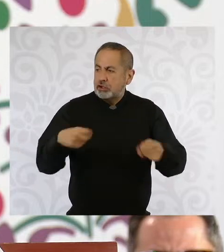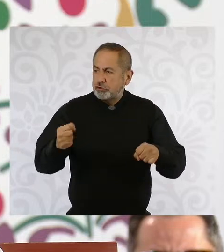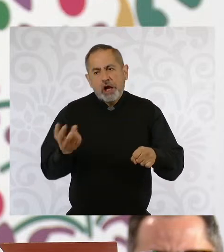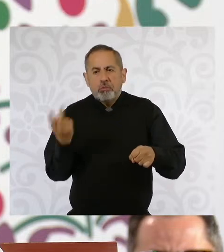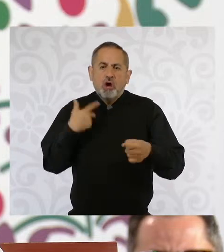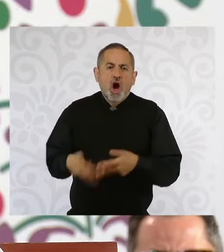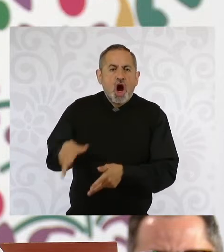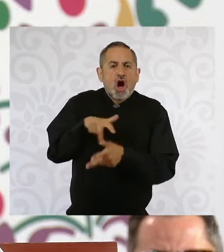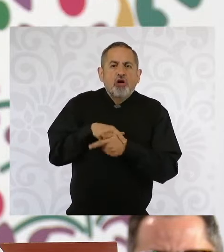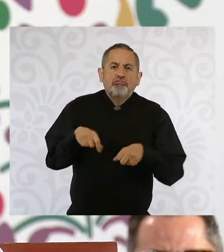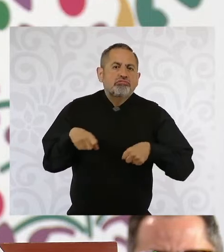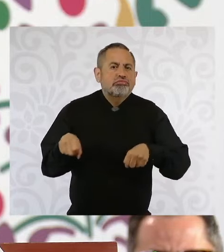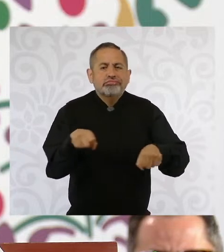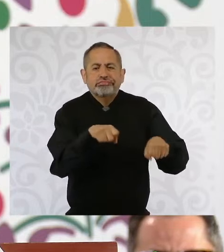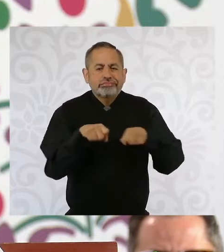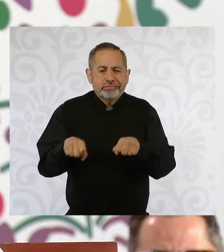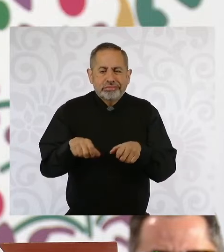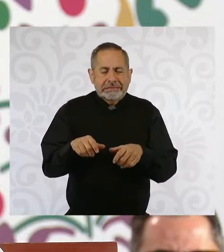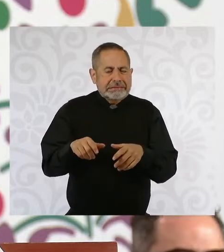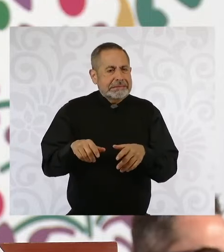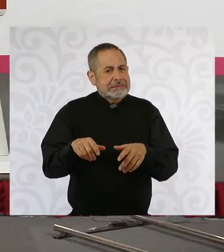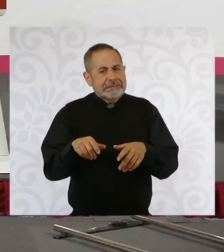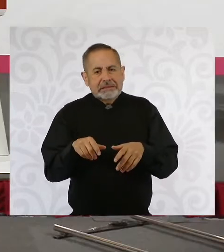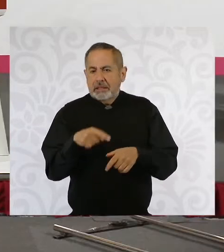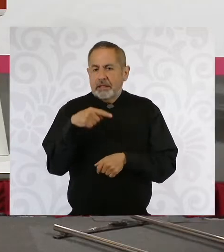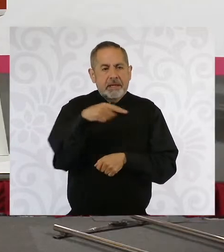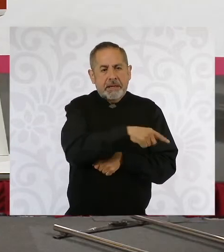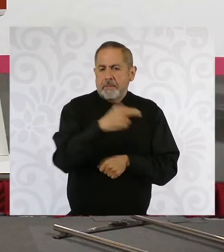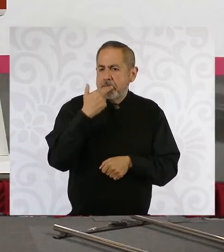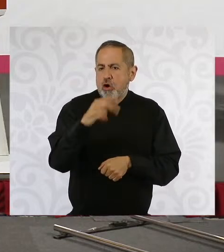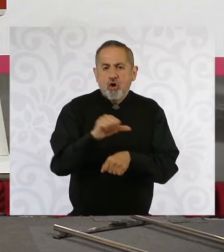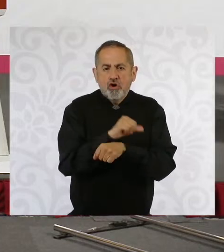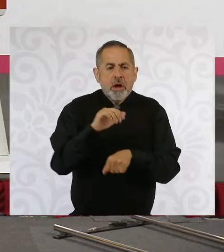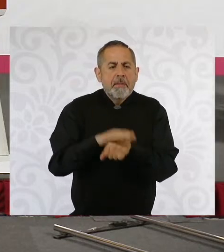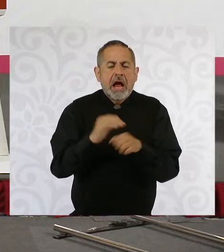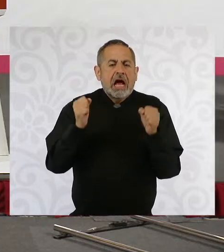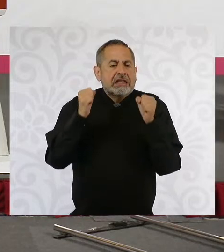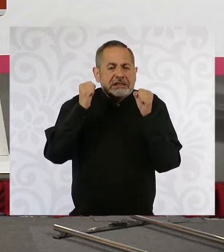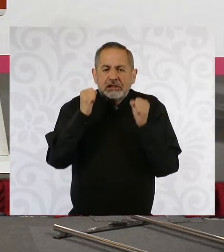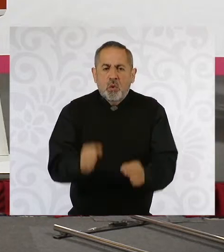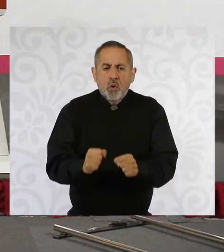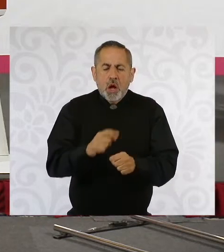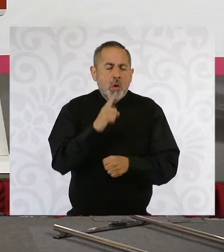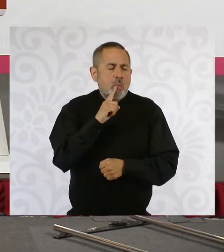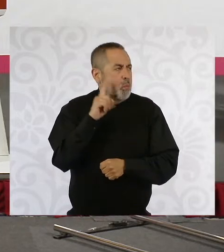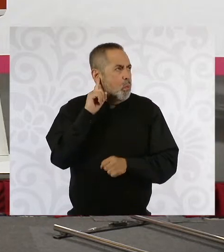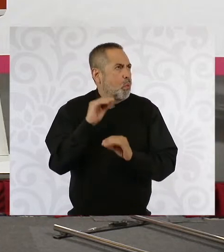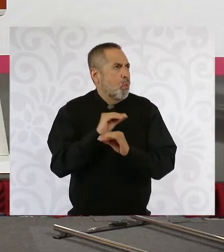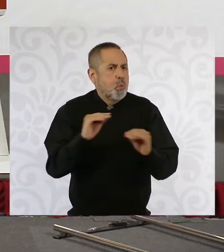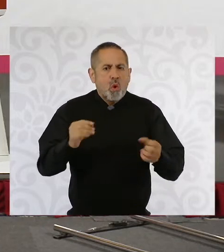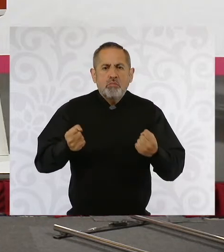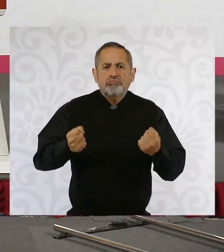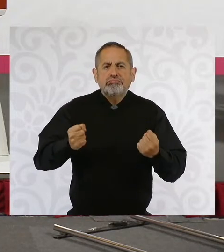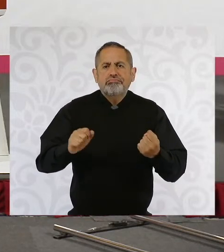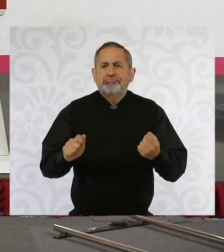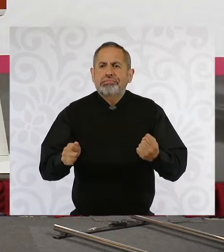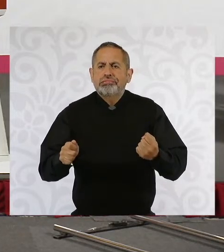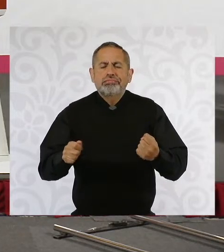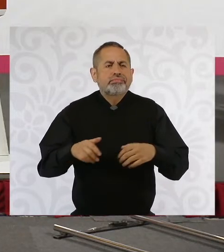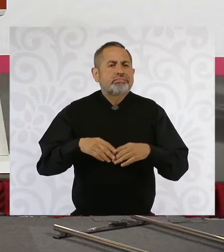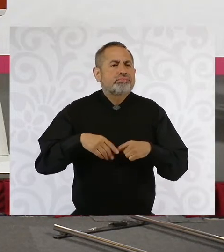país esta alternativa será más segura silenciosa y pable para los usuarios y para los conductores